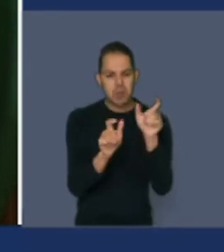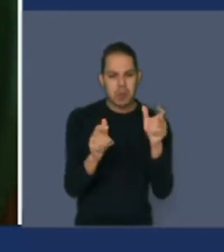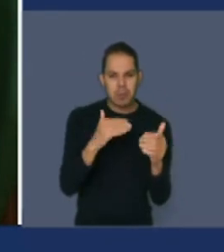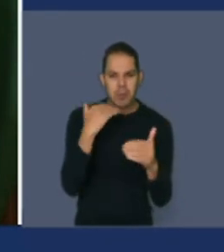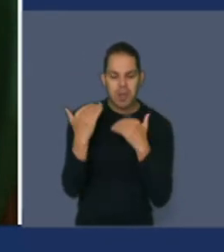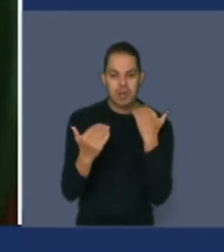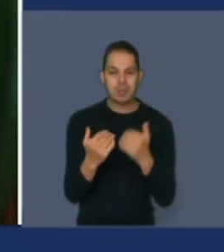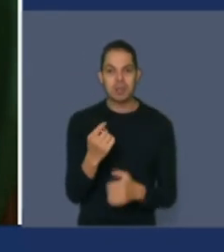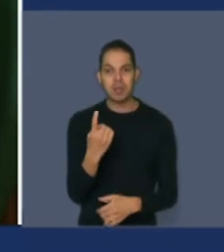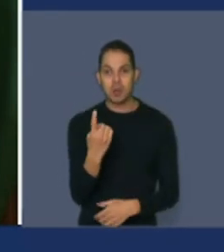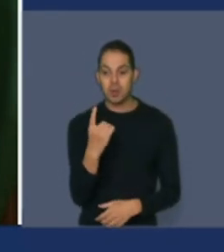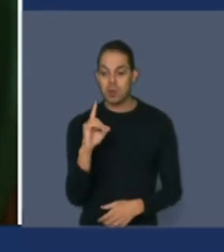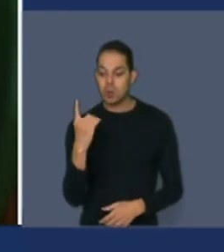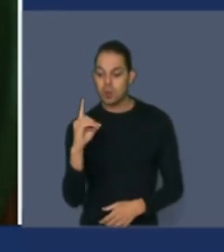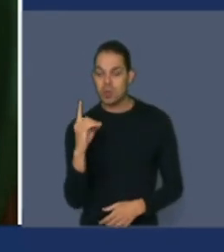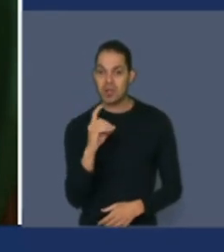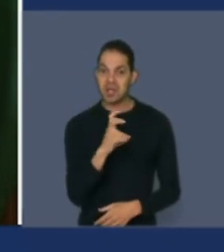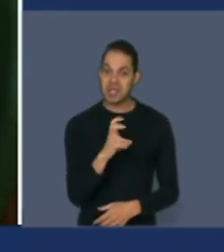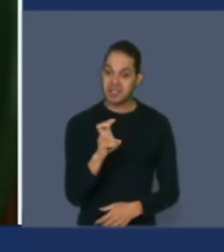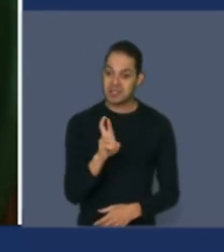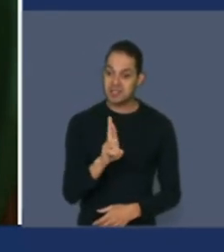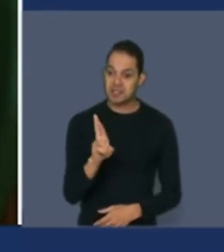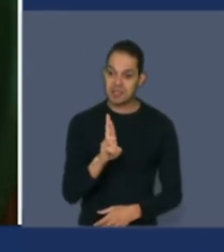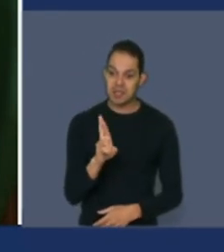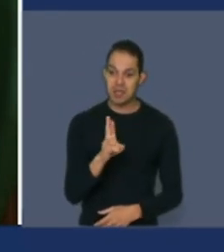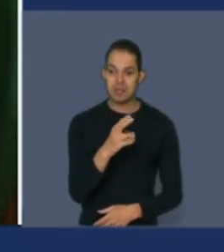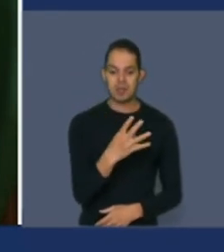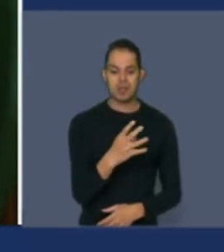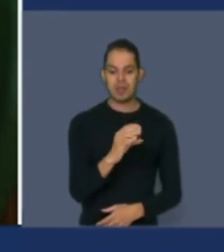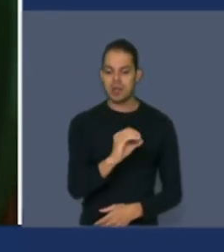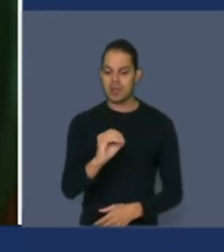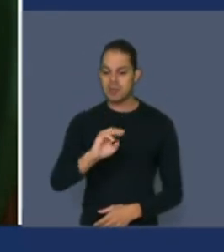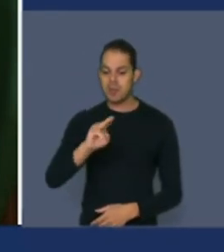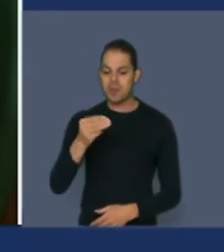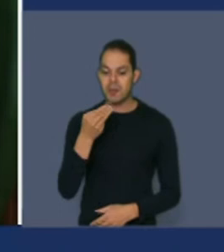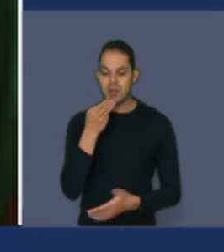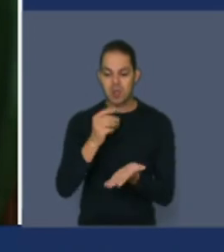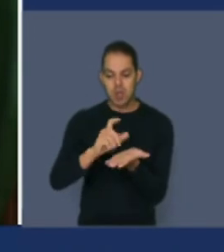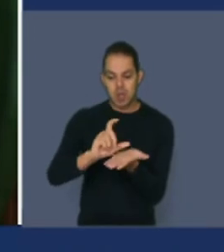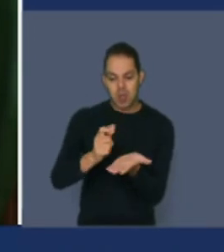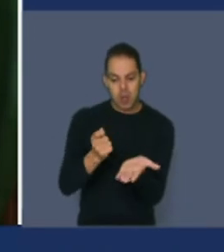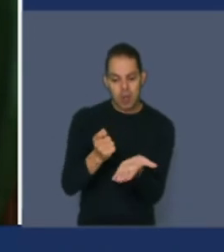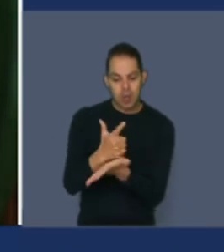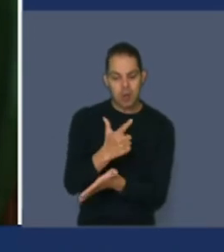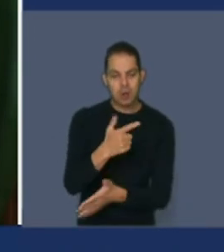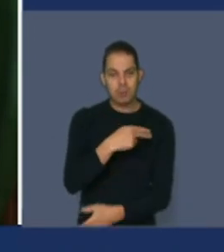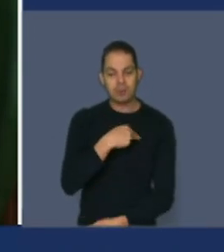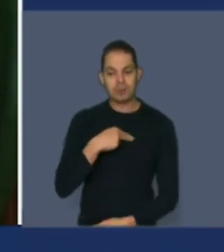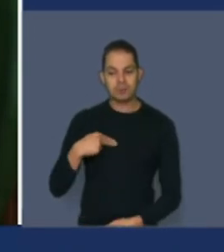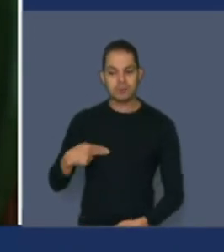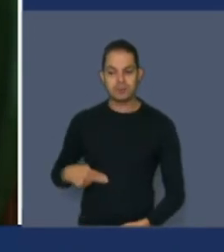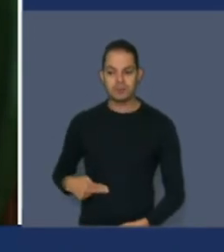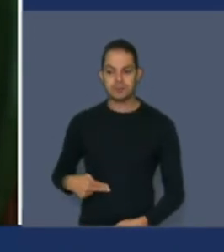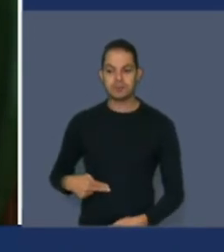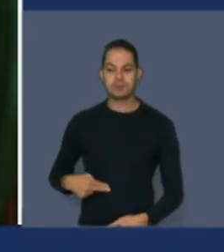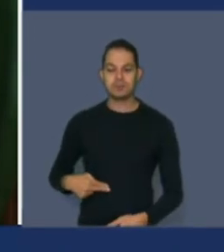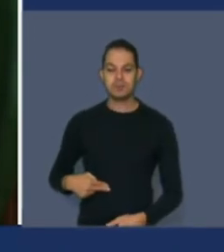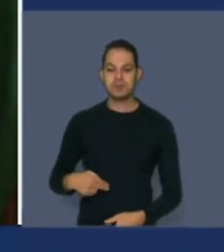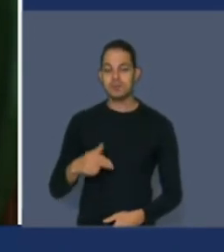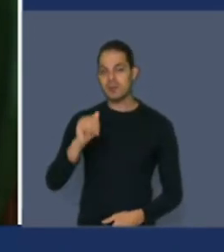LAR, CINCO REAIS, AS 400 MILHÕES DE DOSES QUE IA COMPRAR DA ÍNDIA, DÁ DOIS BILHÕES DE REAIS. ENTÃO A